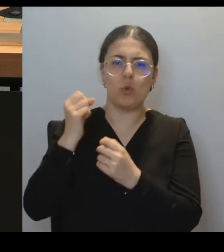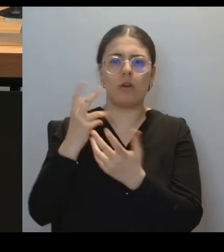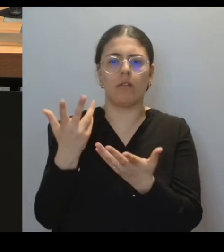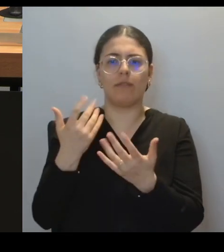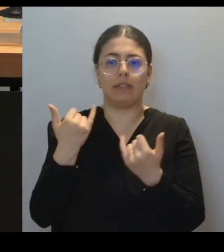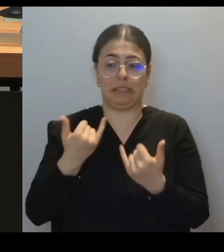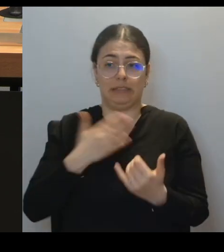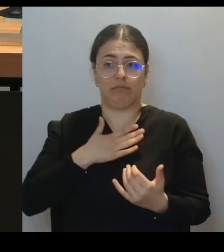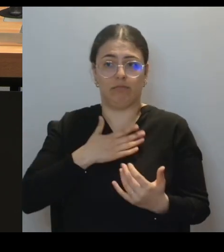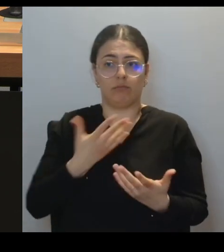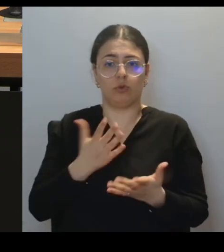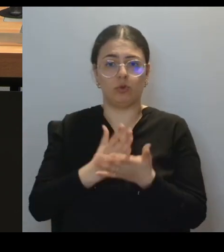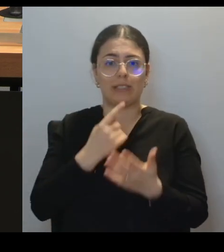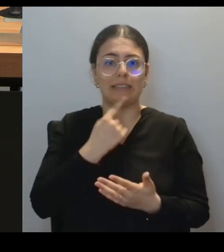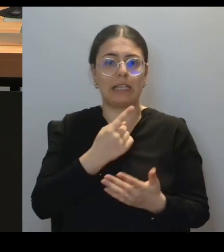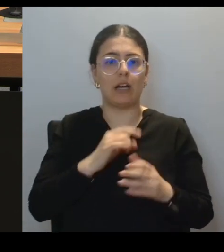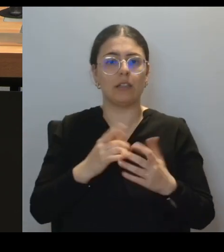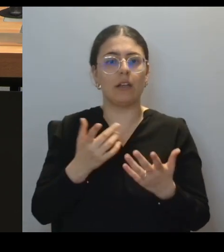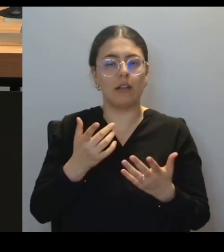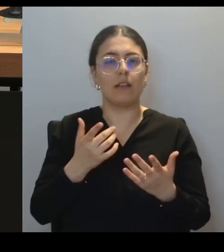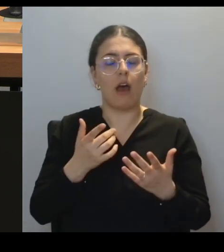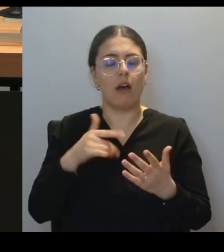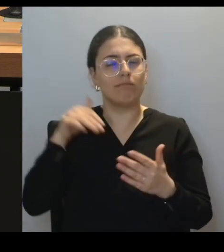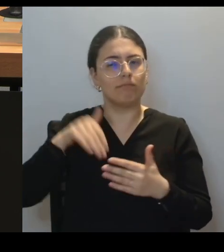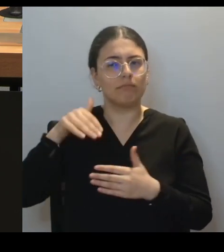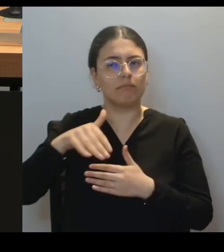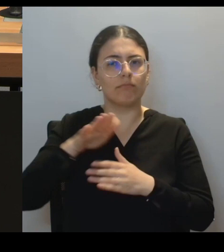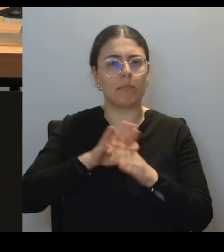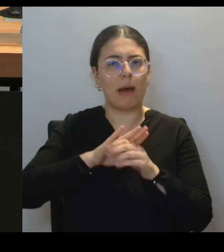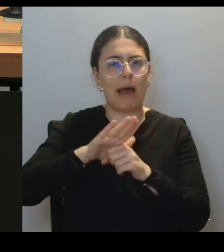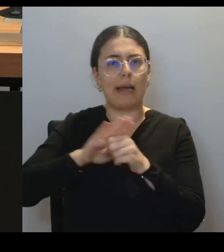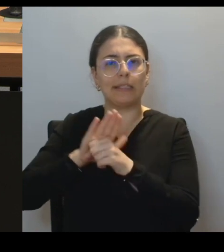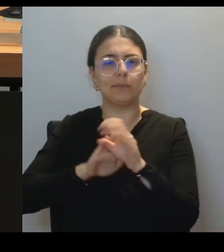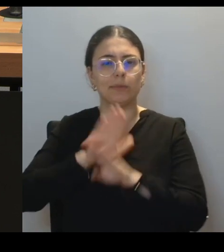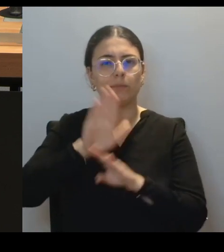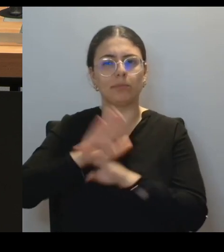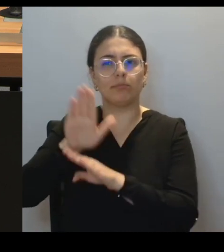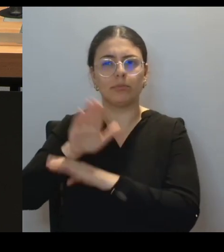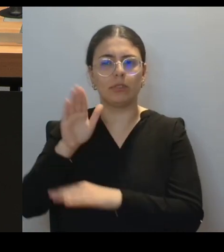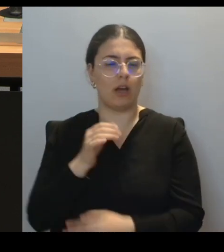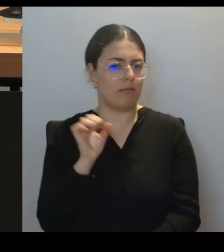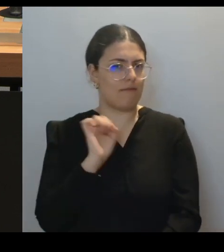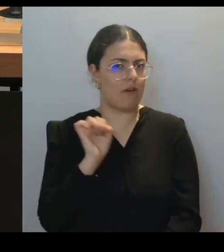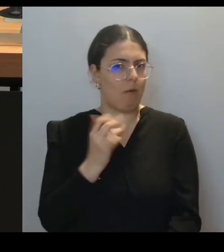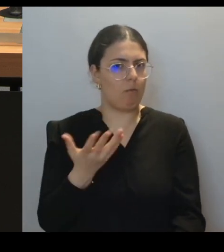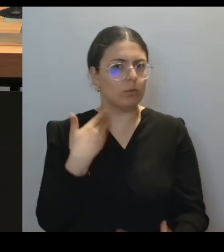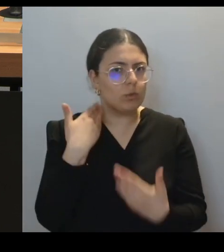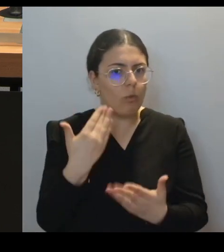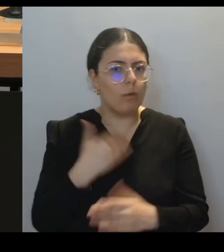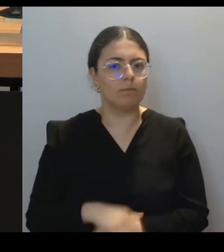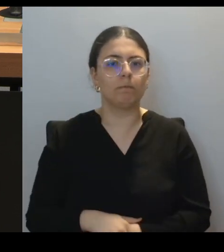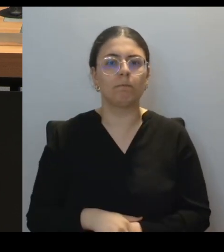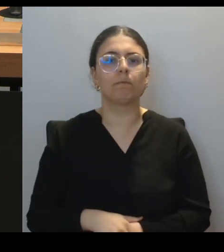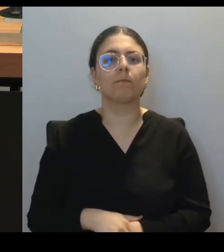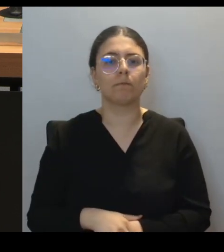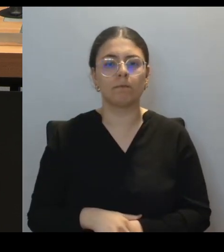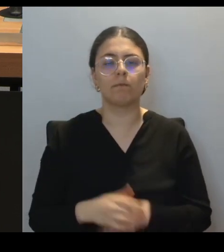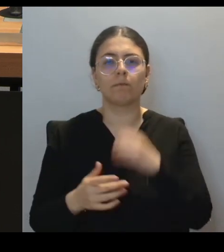Und woran liegt das? Es liegt zum einen darin, dass die Polizeigesetzgebung im Land Berlin von Linken und Grünen so desaströs nach unten gefahren wurde